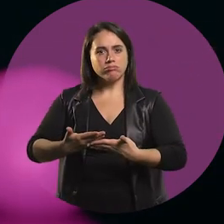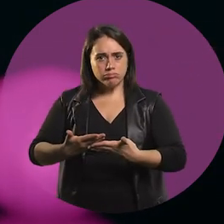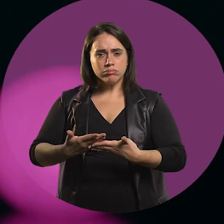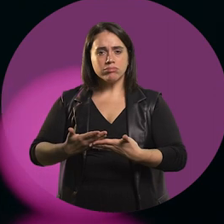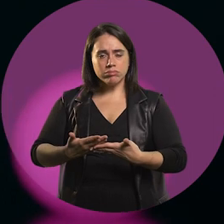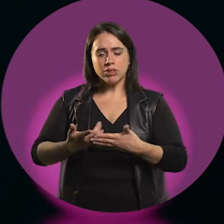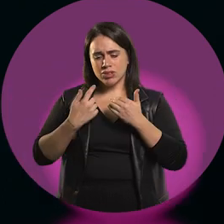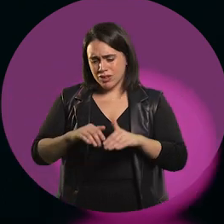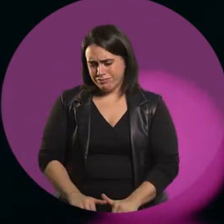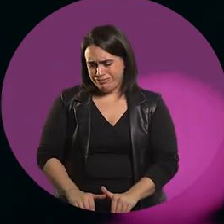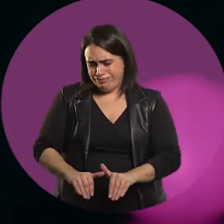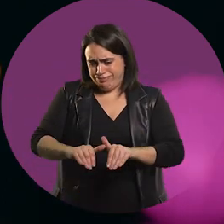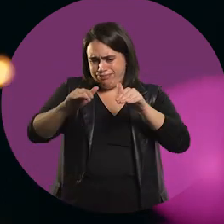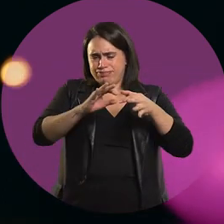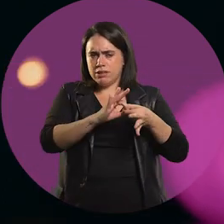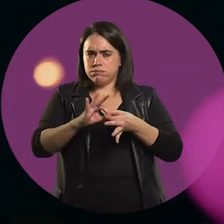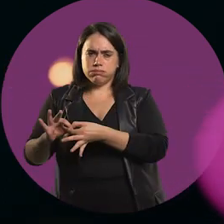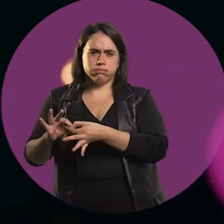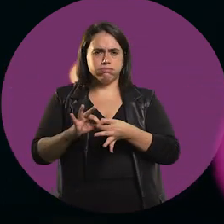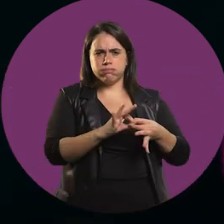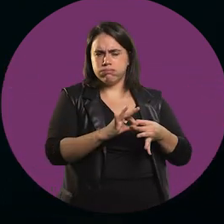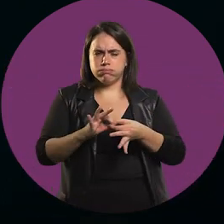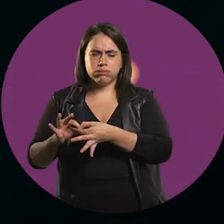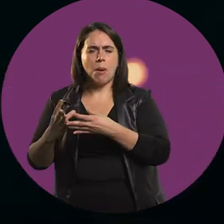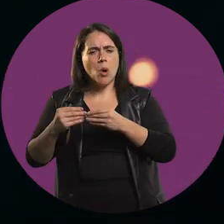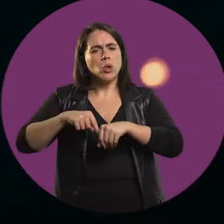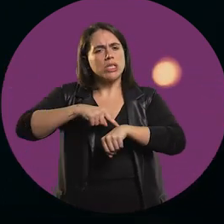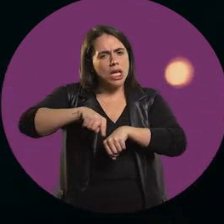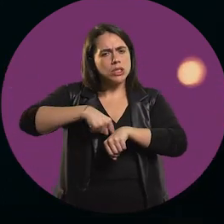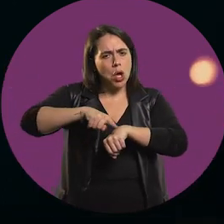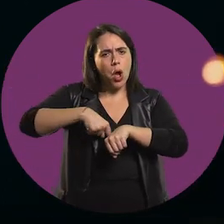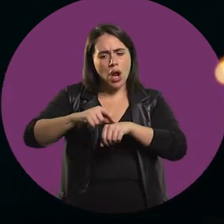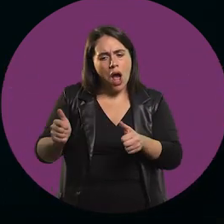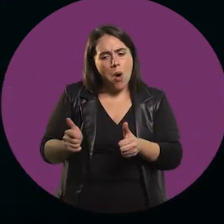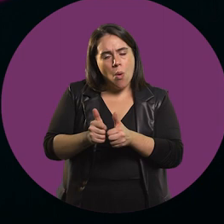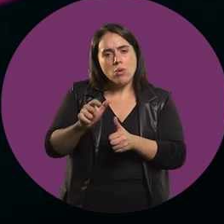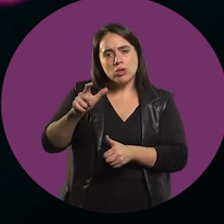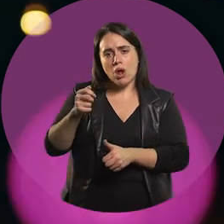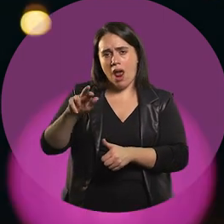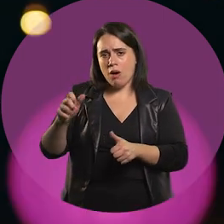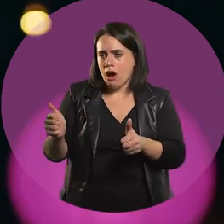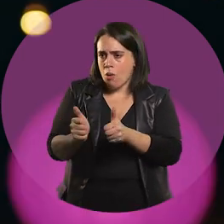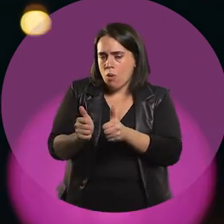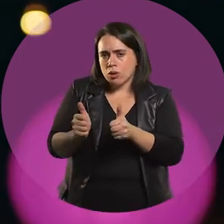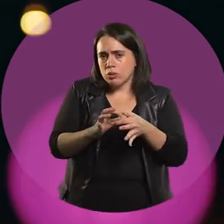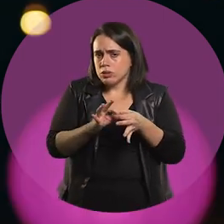Yo crecí con Laura, gran parte de las horas de mi infancia las pasé con ella.